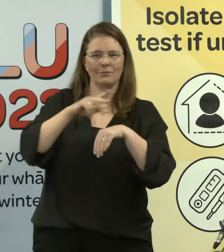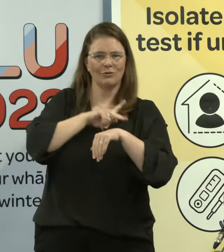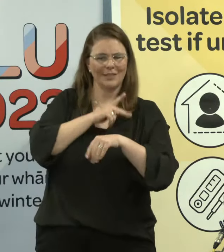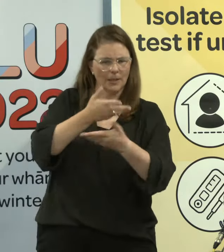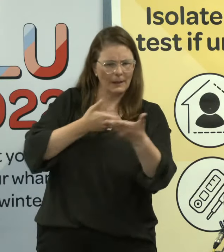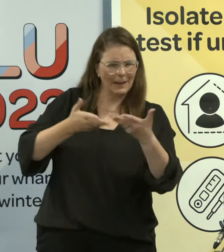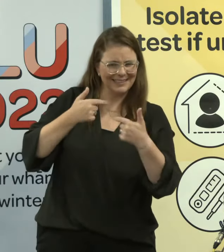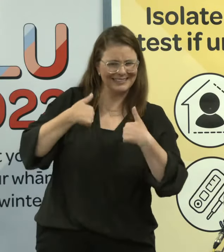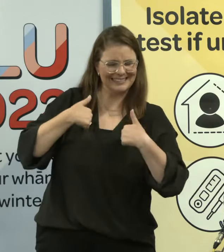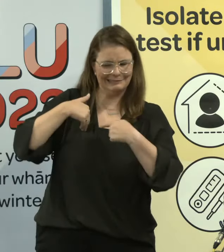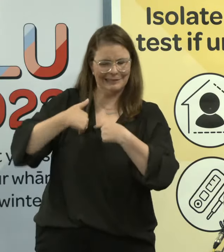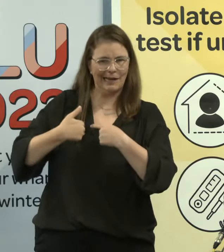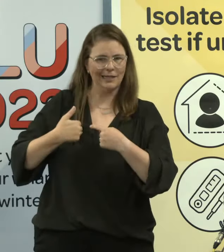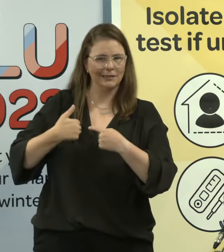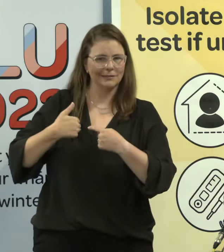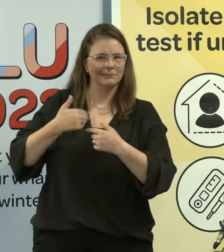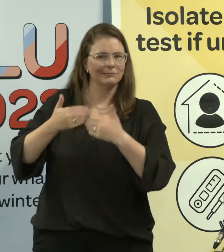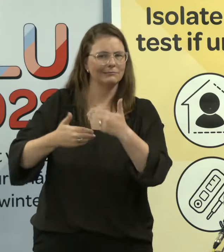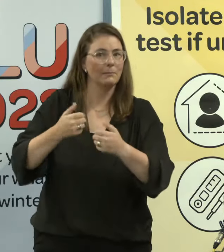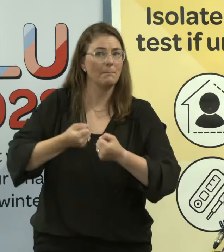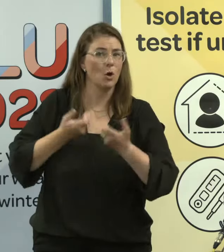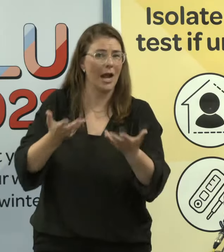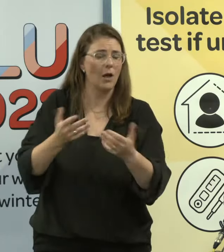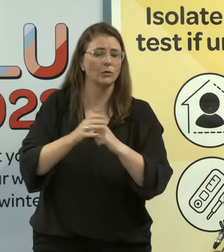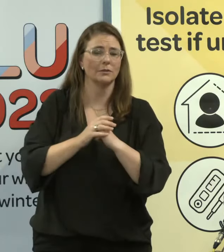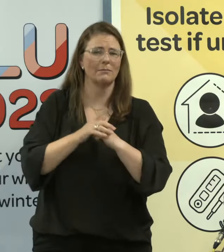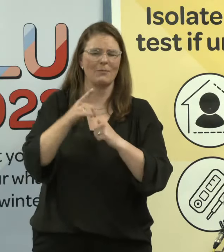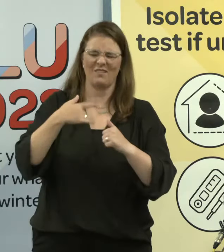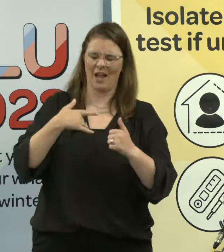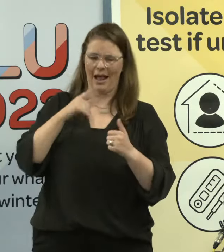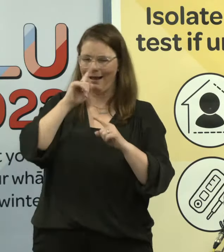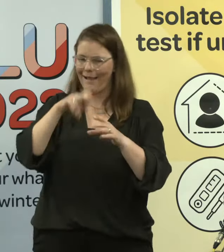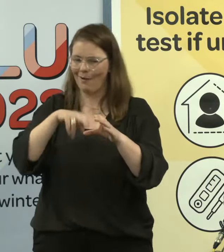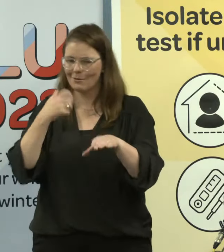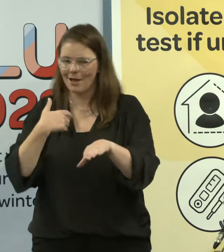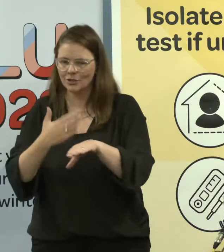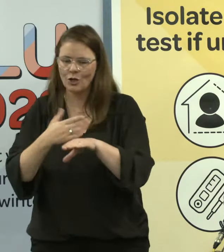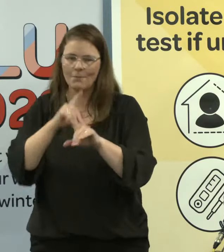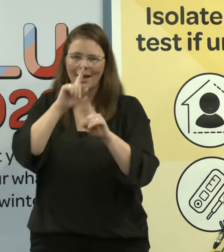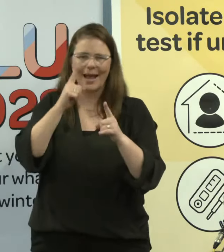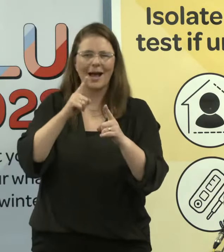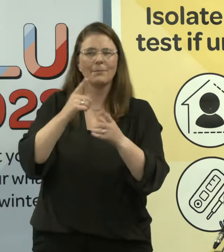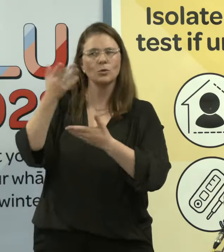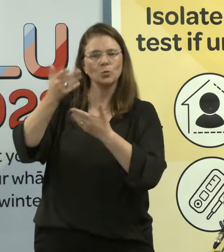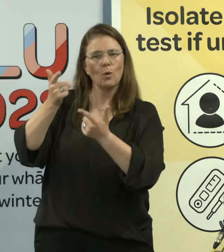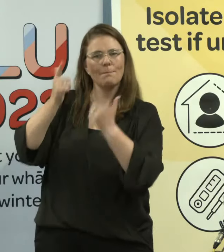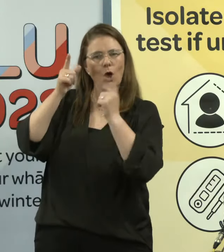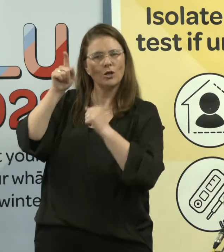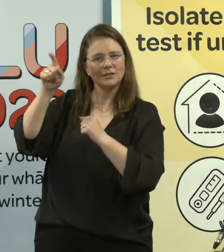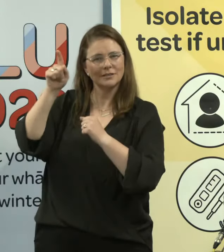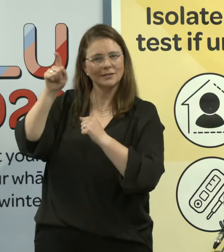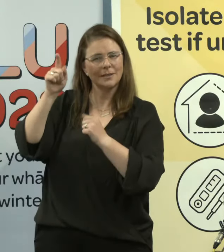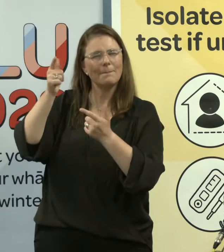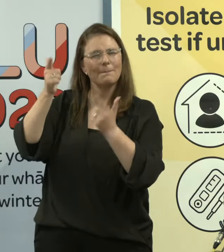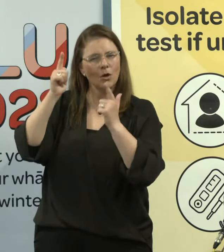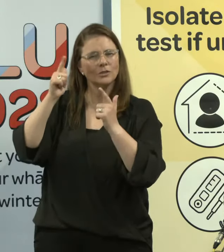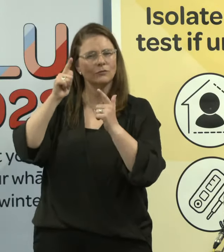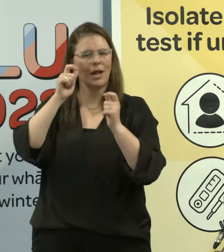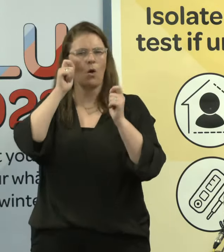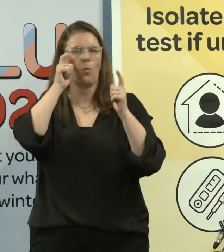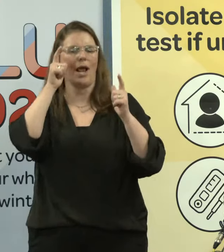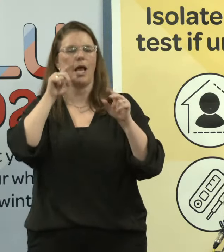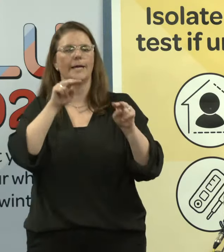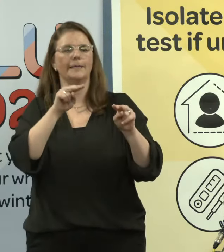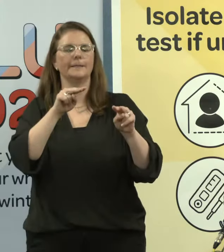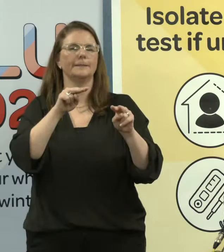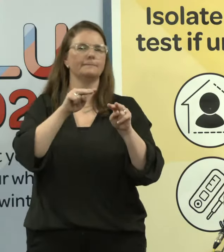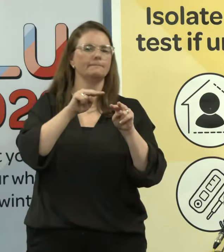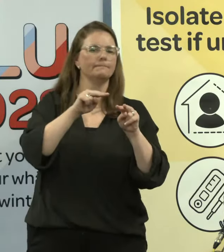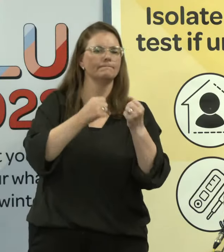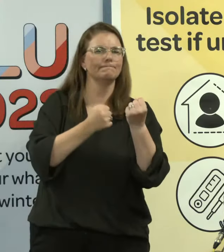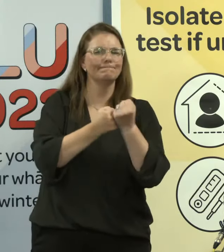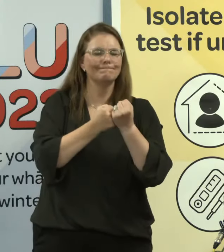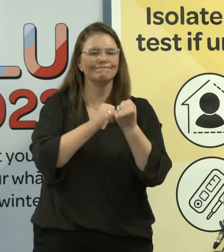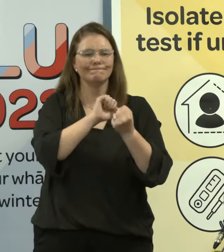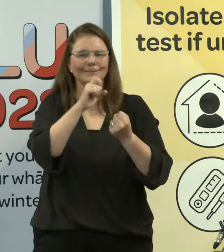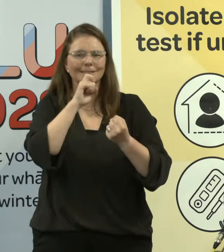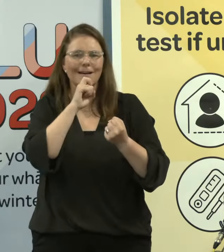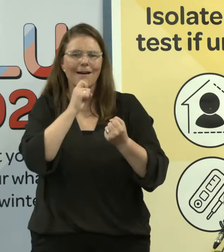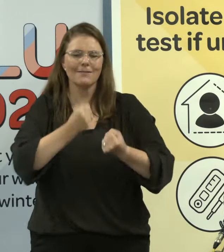ki to whanau me hoa me korero ki